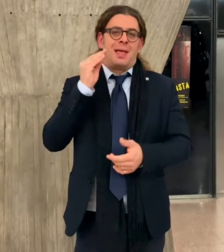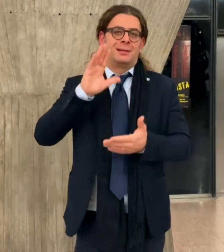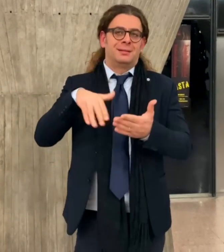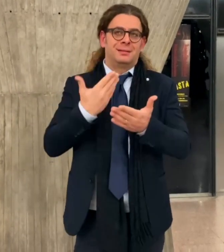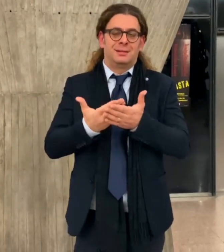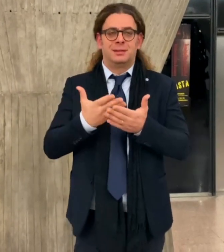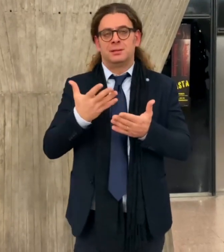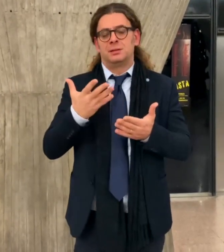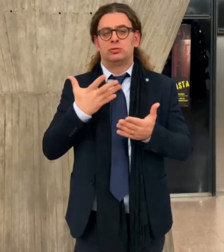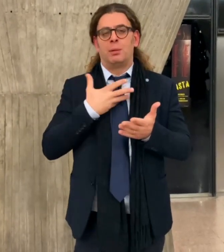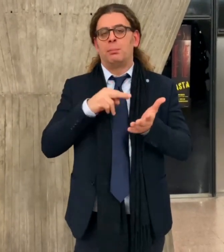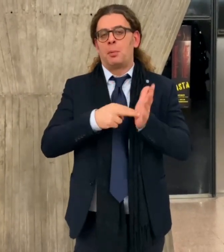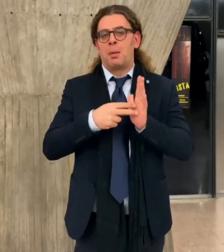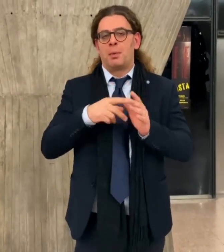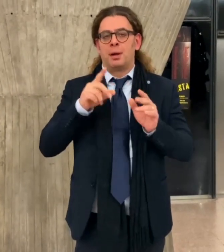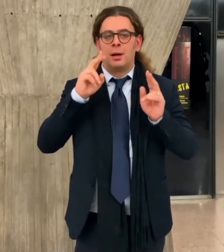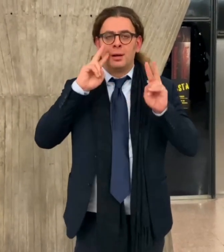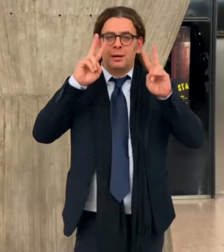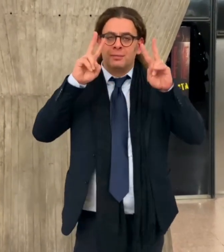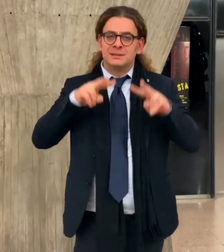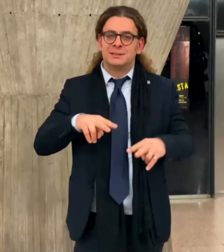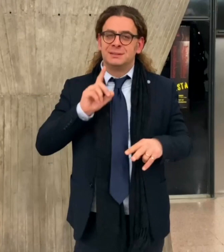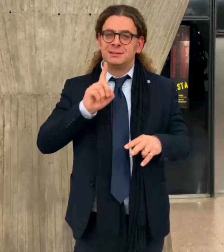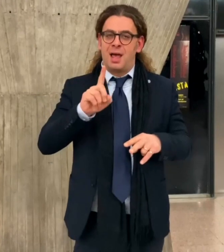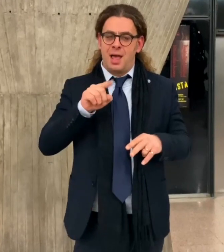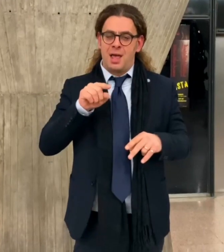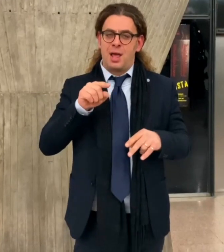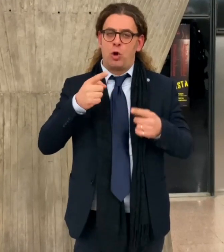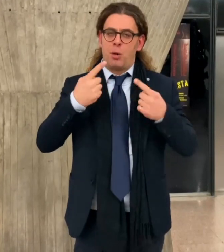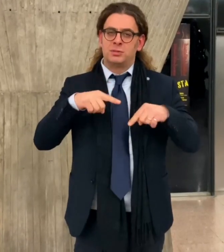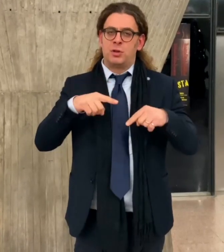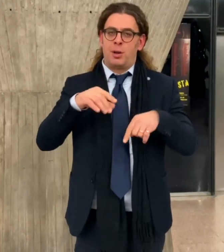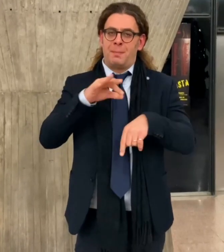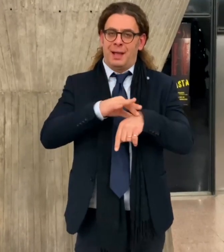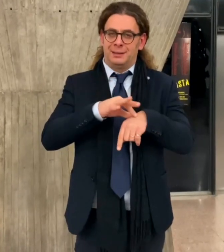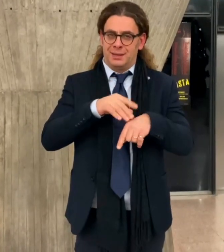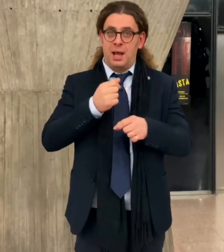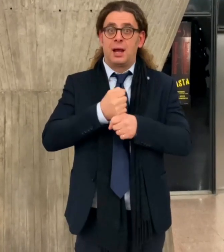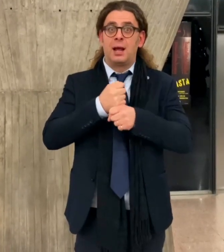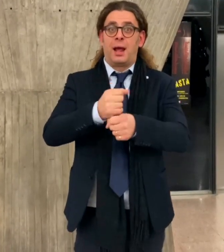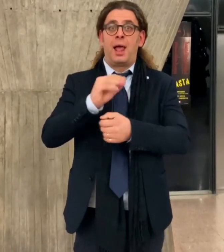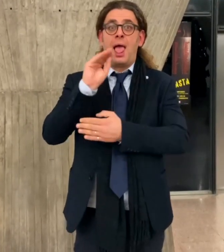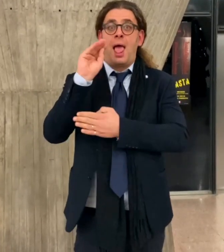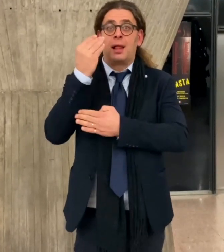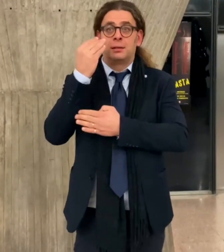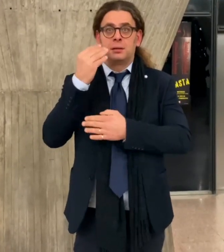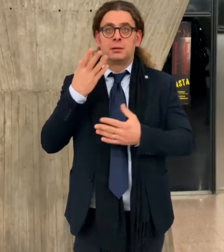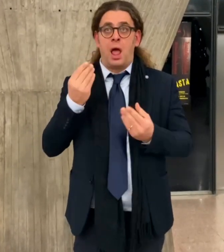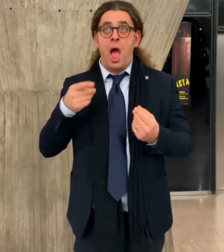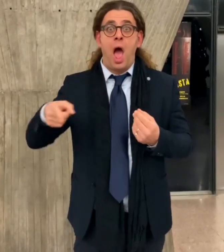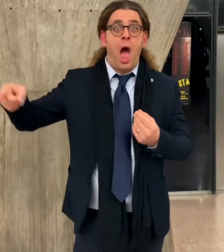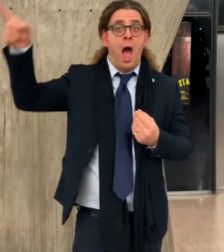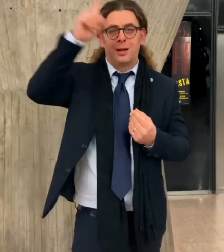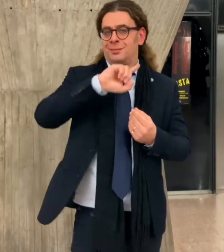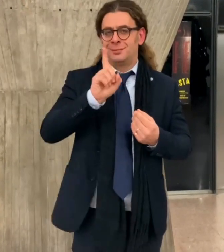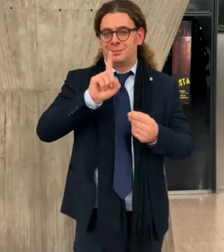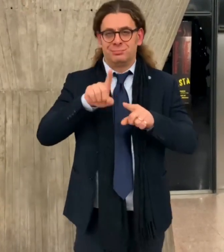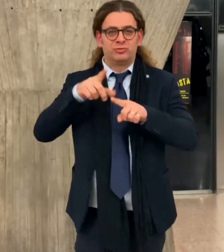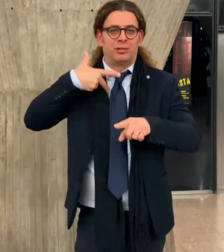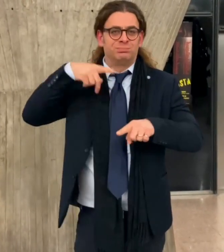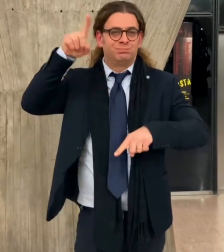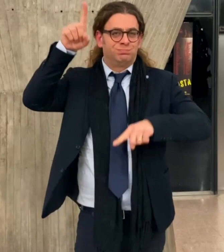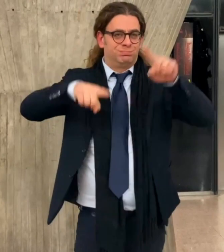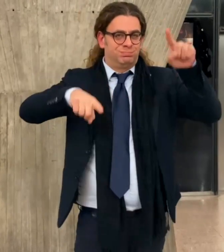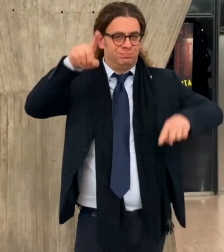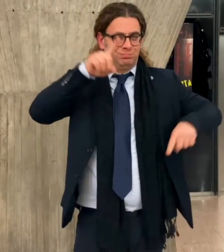L'ENS ha sottoposto il problema della mancata presenza di un rappresentante dell'Associazione in ogni commissione medica in Italia,